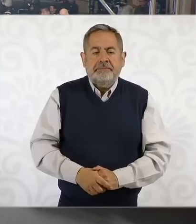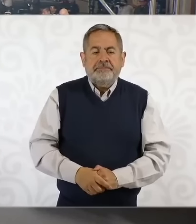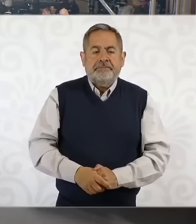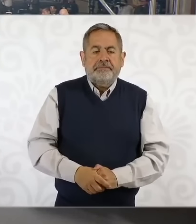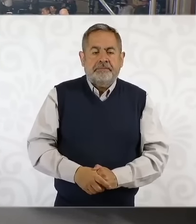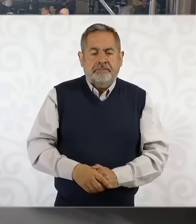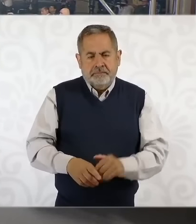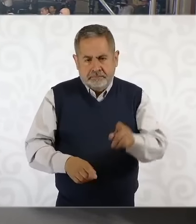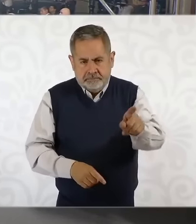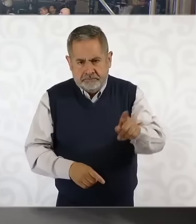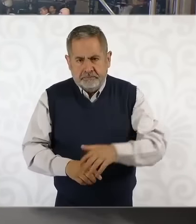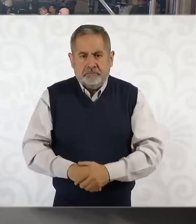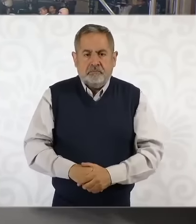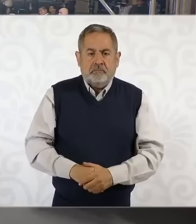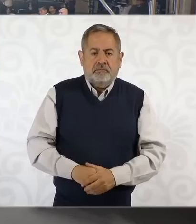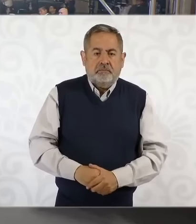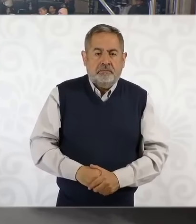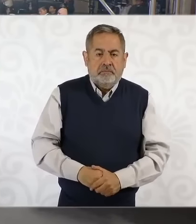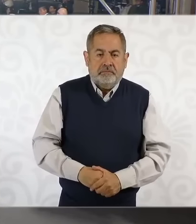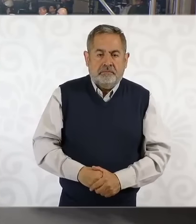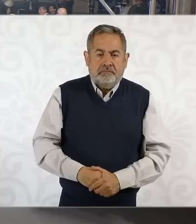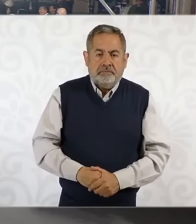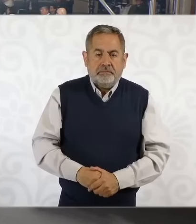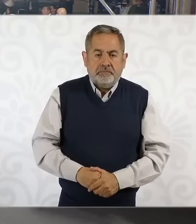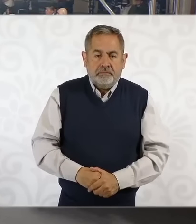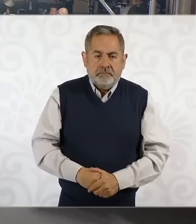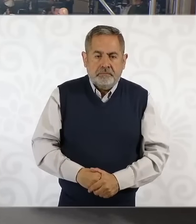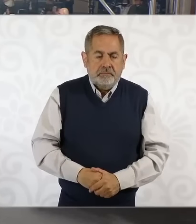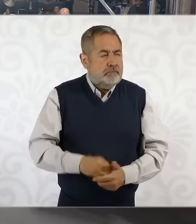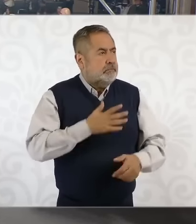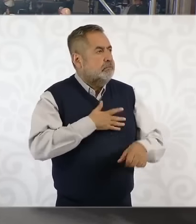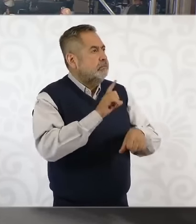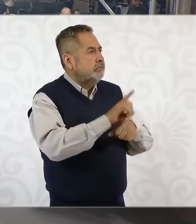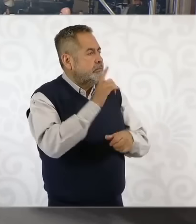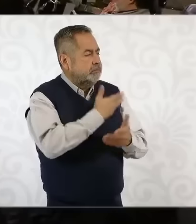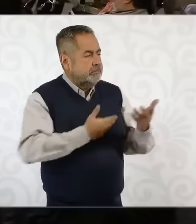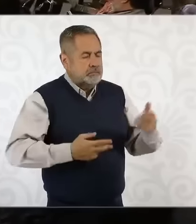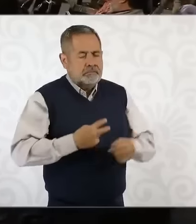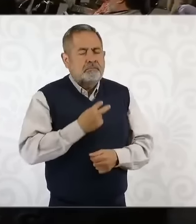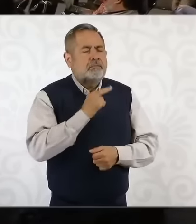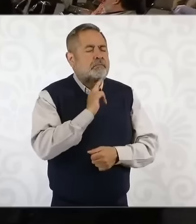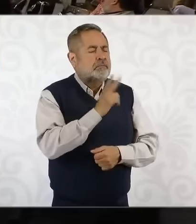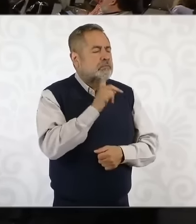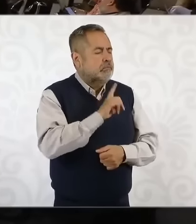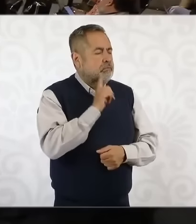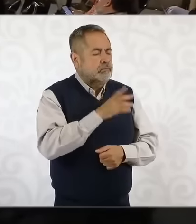A ver. Sí, está bien. Gracias. Buenos días, presidenta. Jennifer Barbara de Seguridad informa